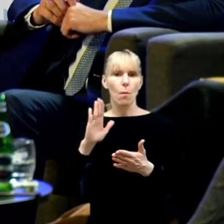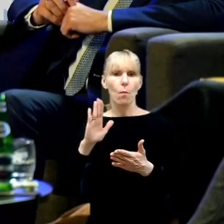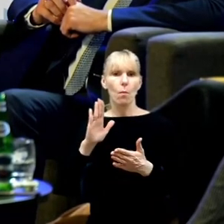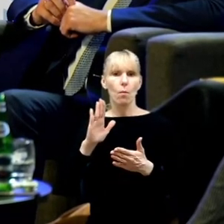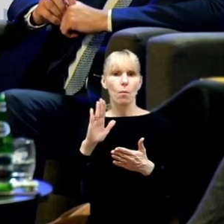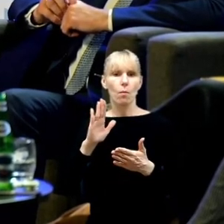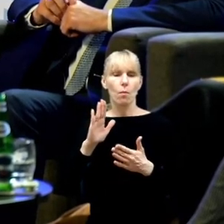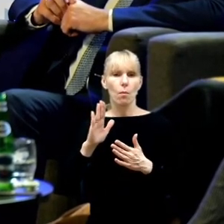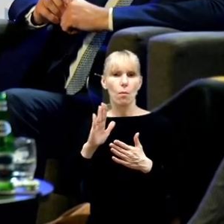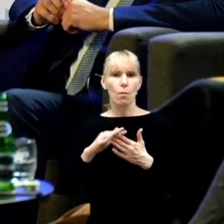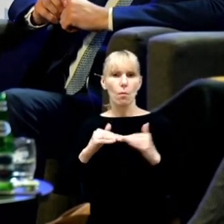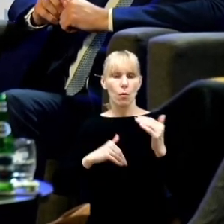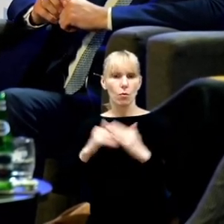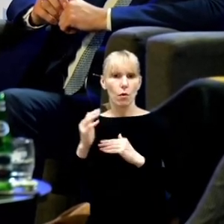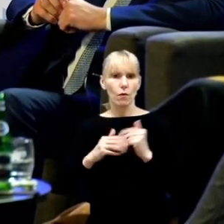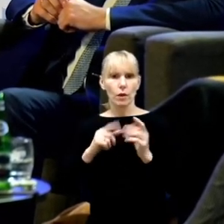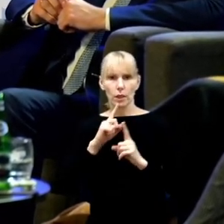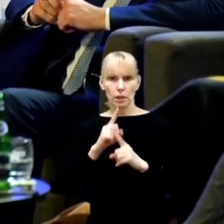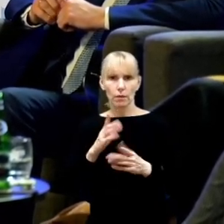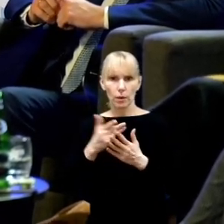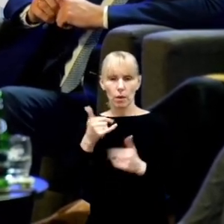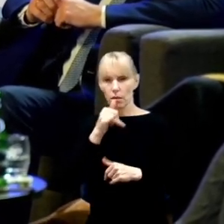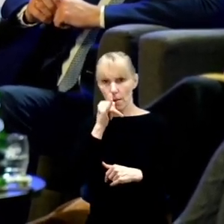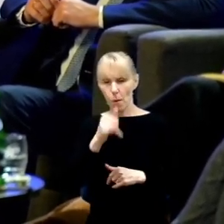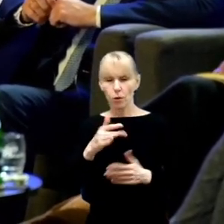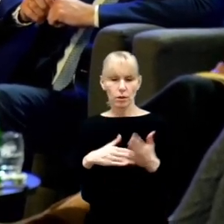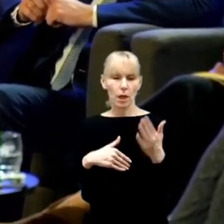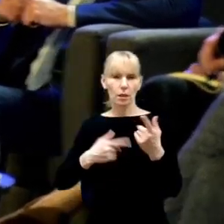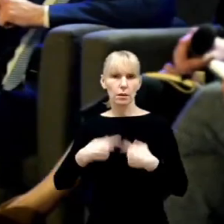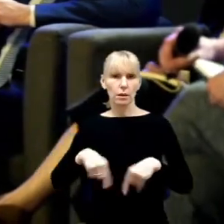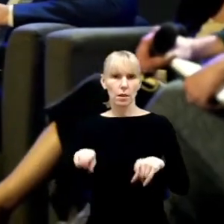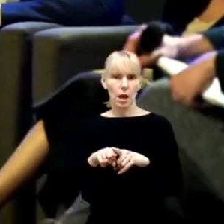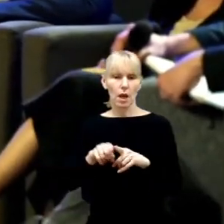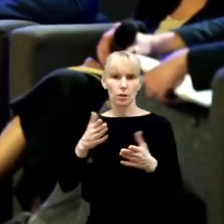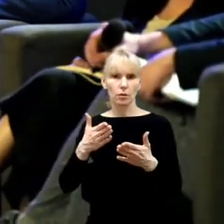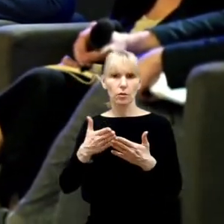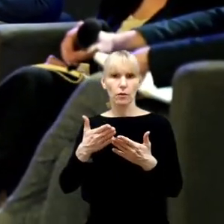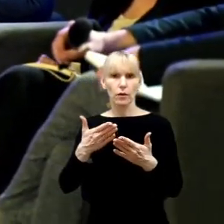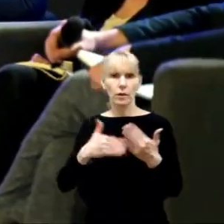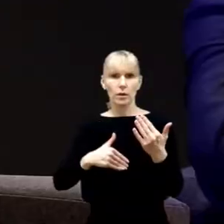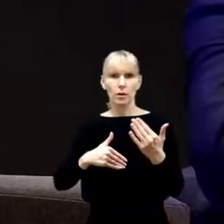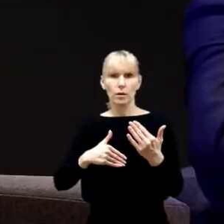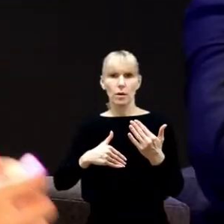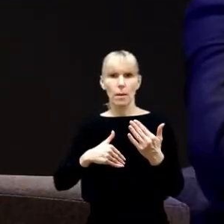nie ma możliwości, żeby zrealizować budynek bez usterek. Naszym obowiązkiem jest te usterki usuwać.